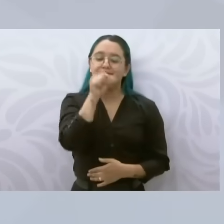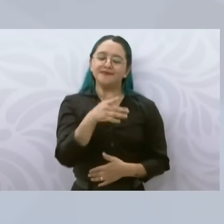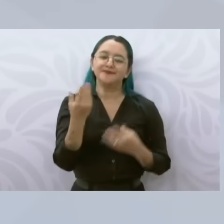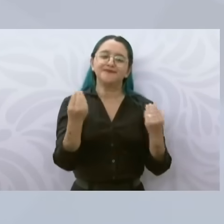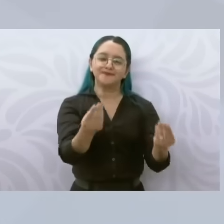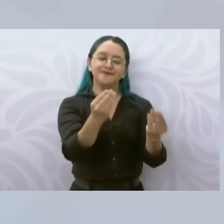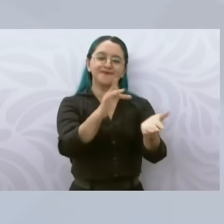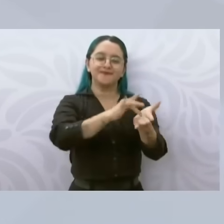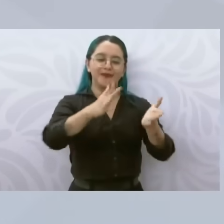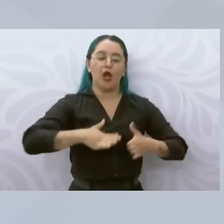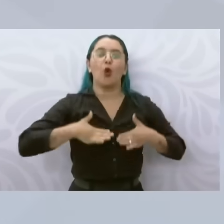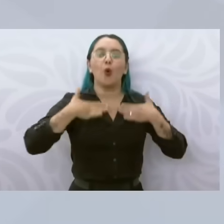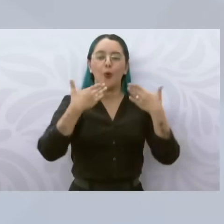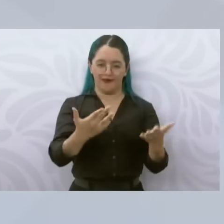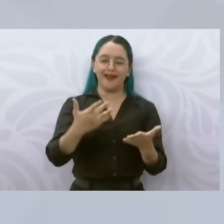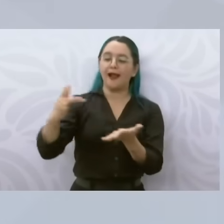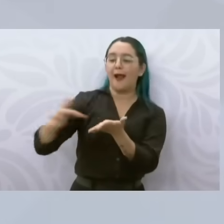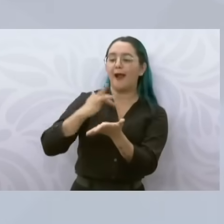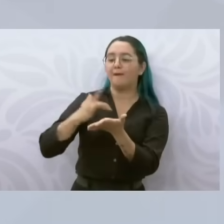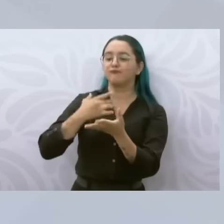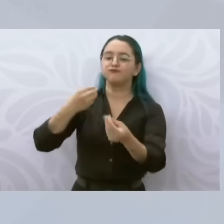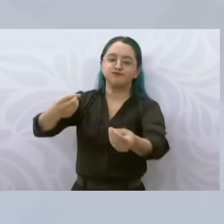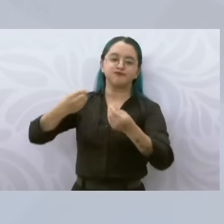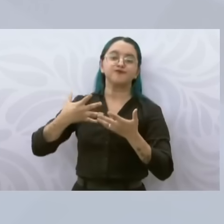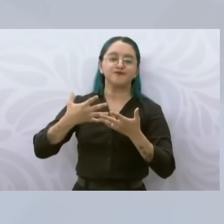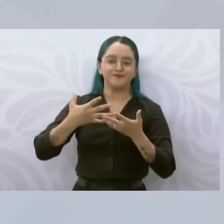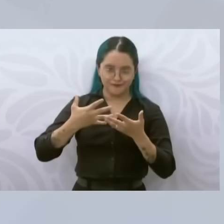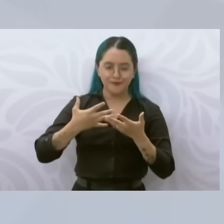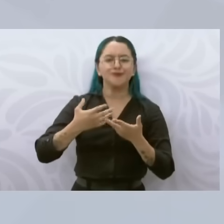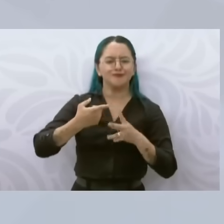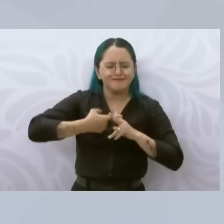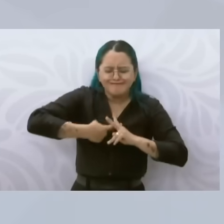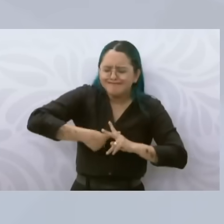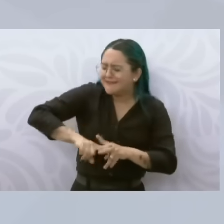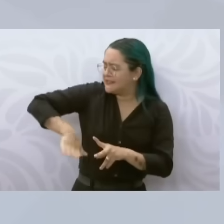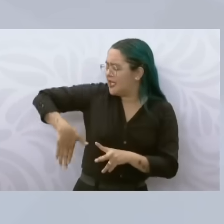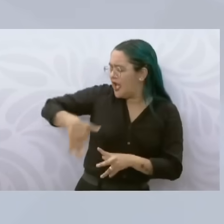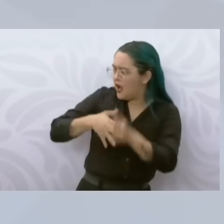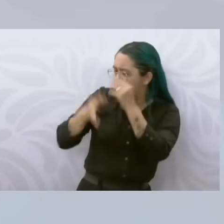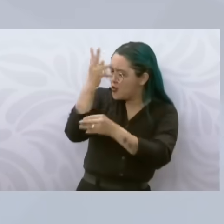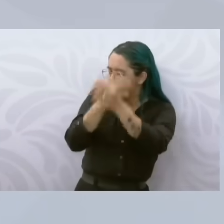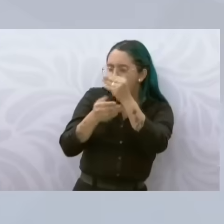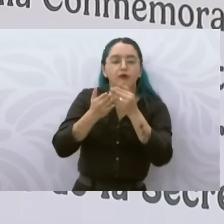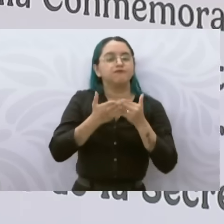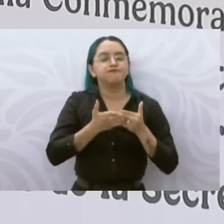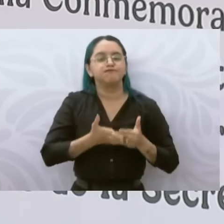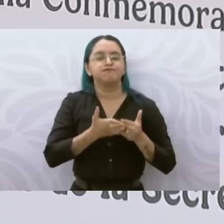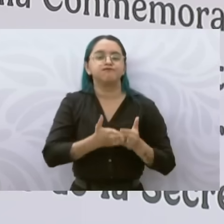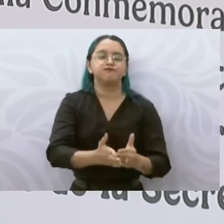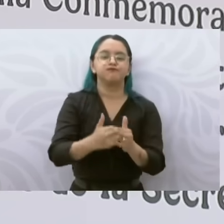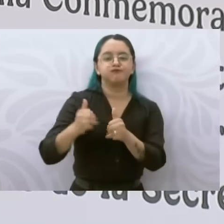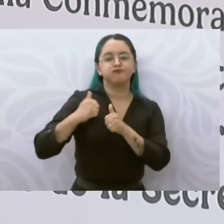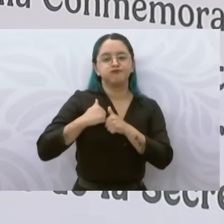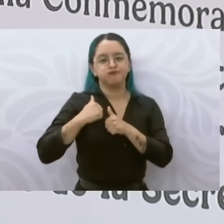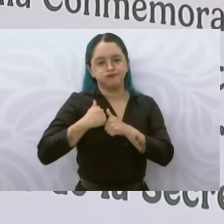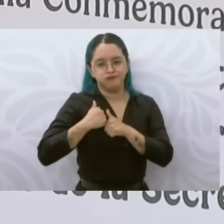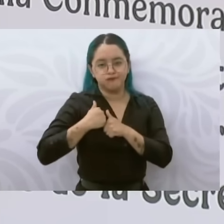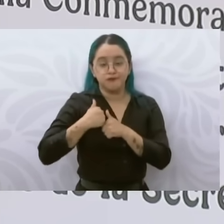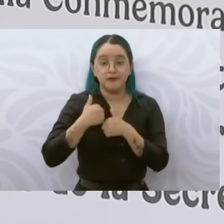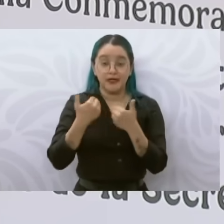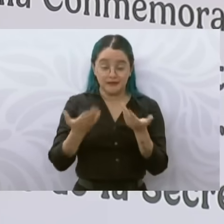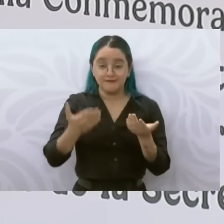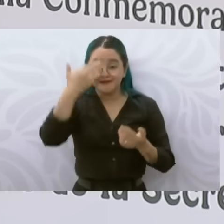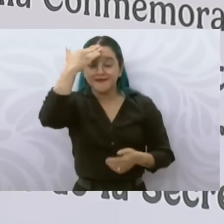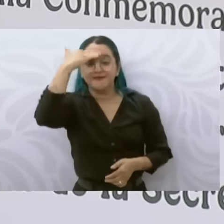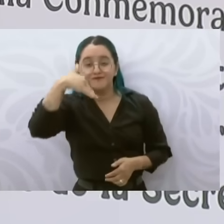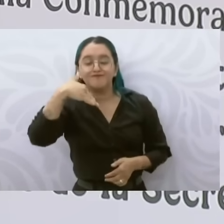y apoyo depositado en nuestra naciente formación como marinos navales sabemos bien que la evolución